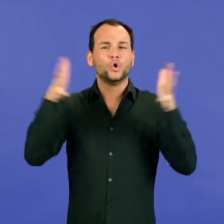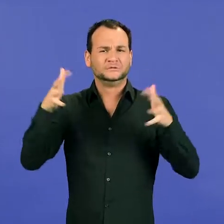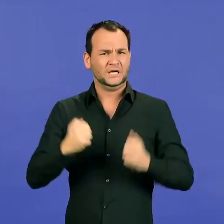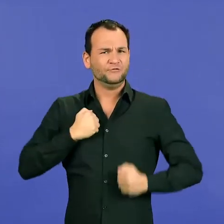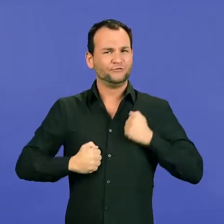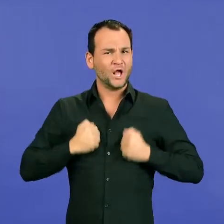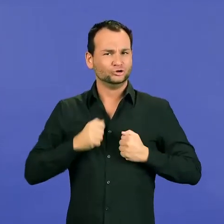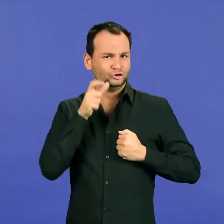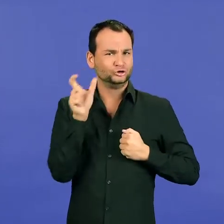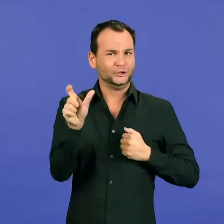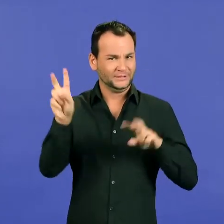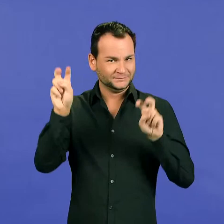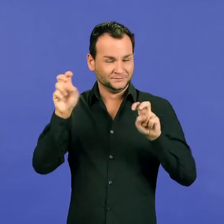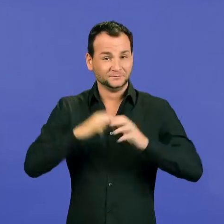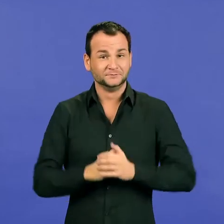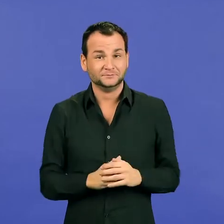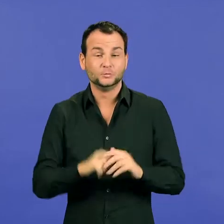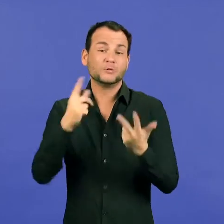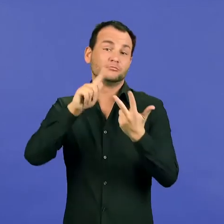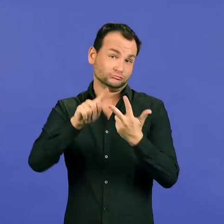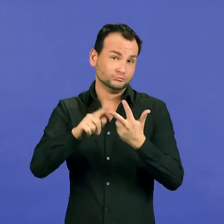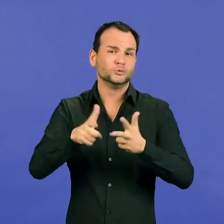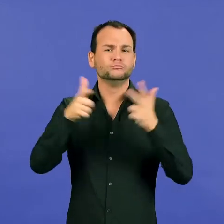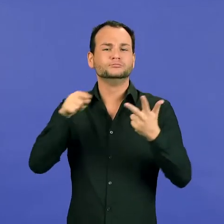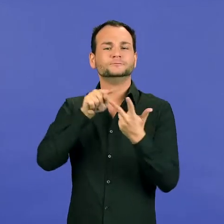die "Große Wäsche"